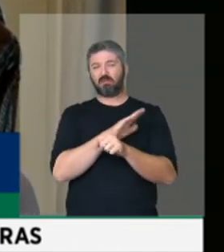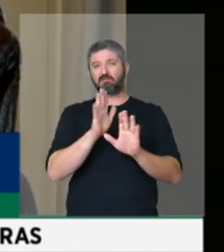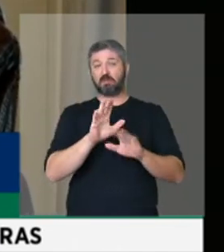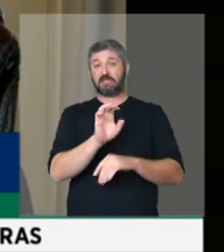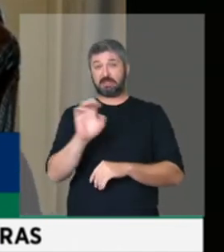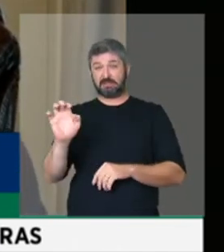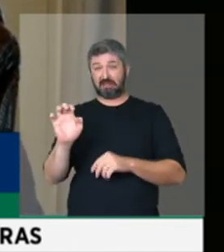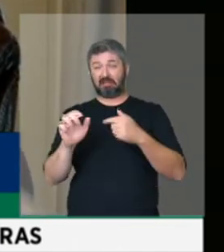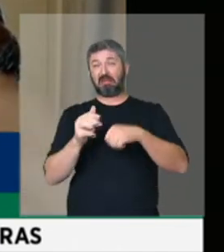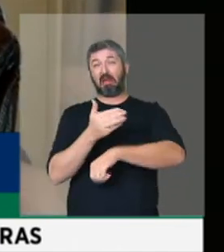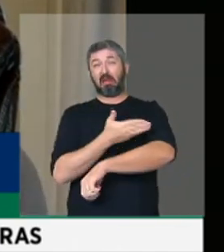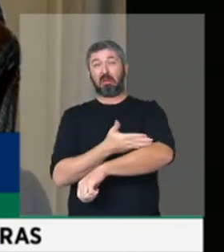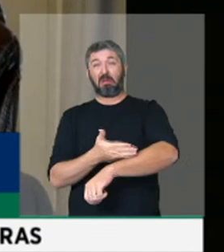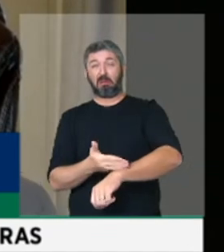DA ELETROBRAS QUE VEM MELHORAR, COM CERTEZA, O